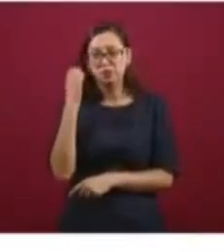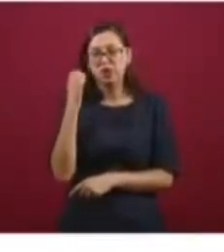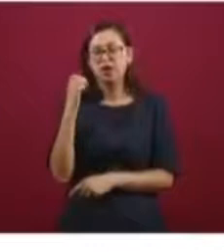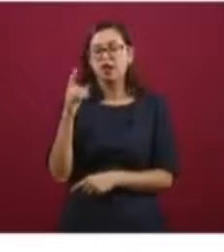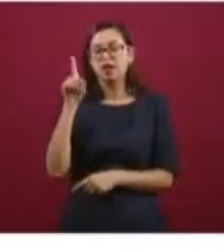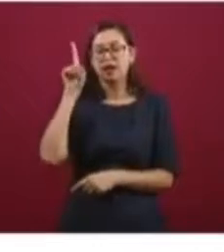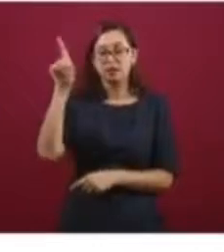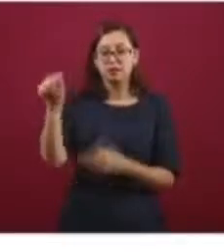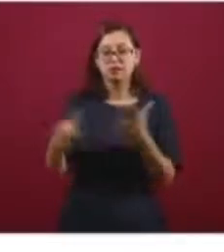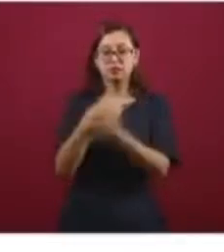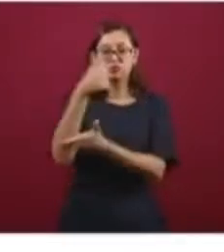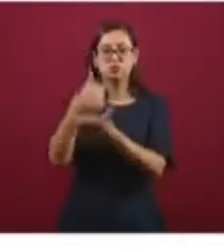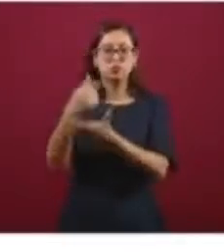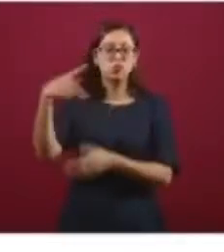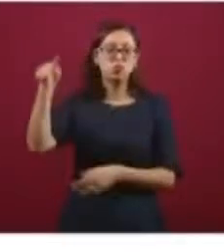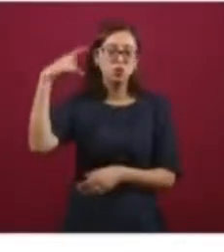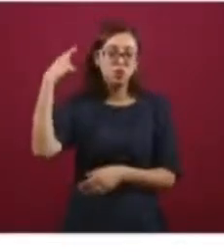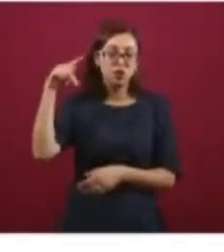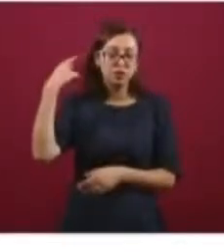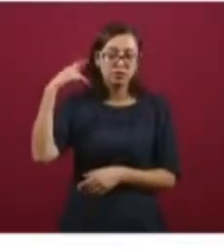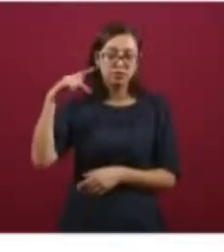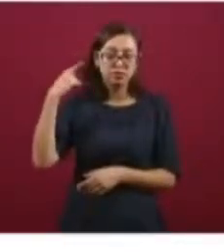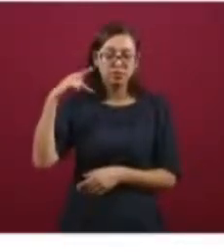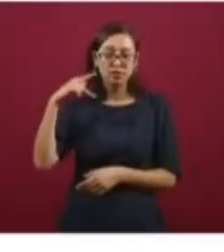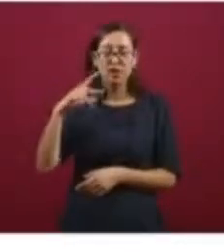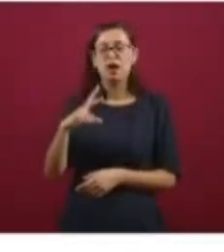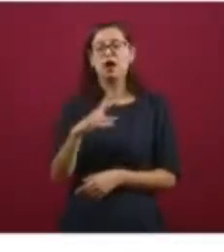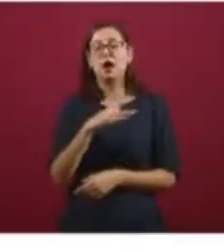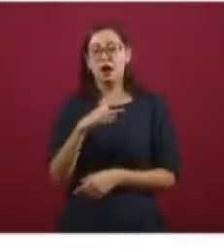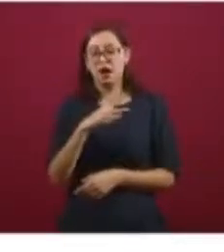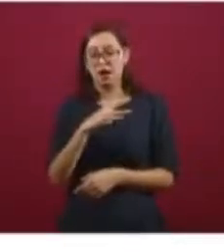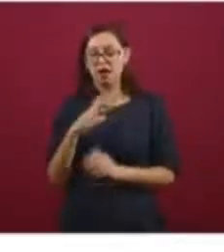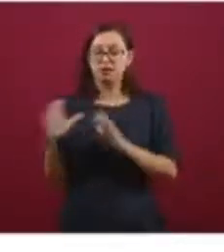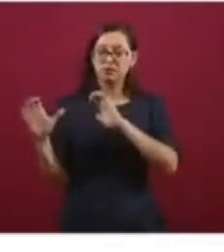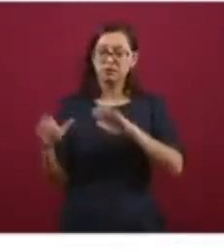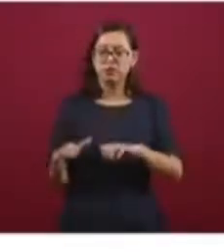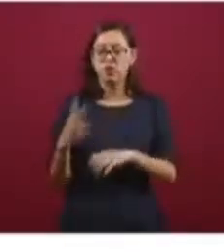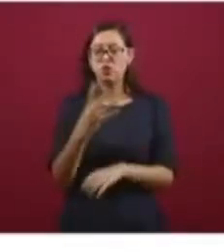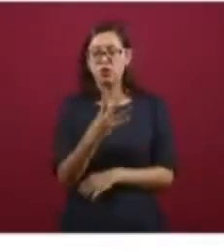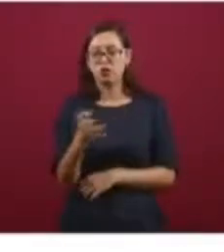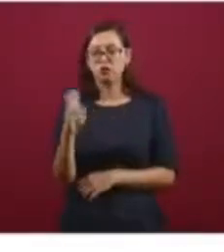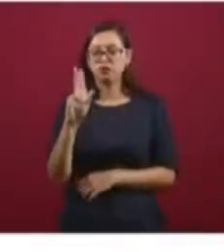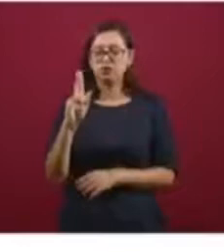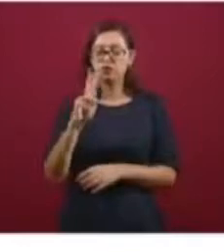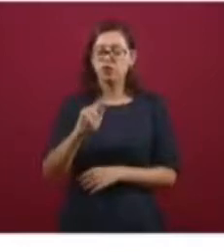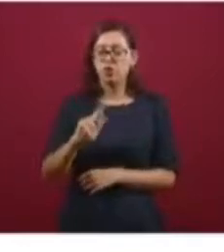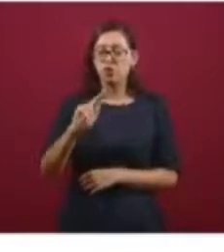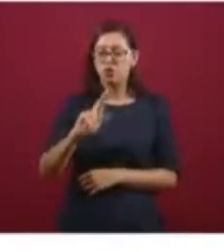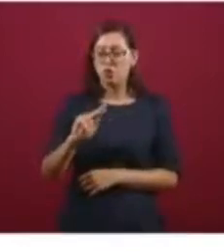en la ciudad de Puebla, tenemos previsto el ingreso de 480 cabos de armas y servicios